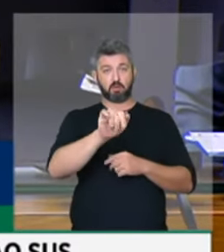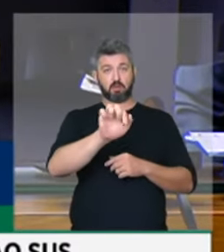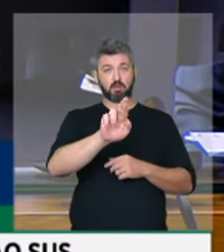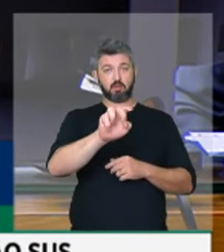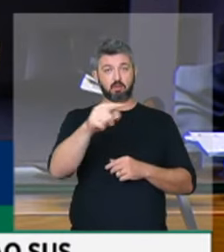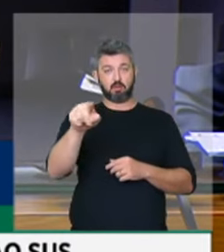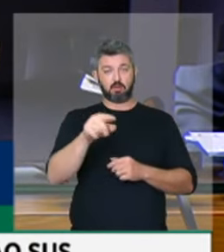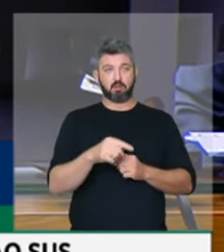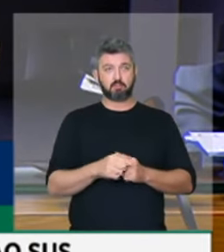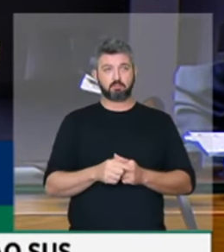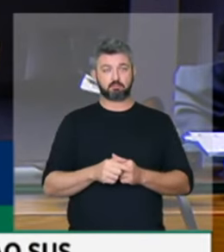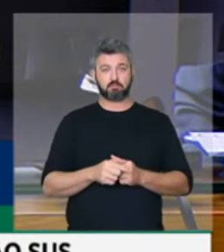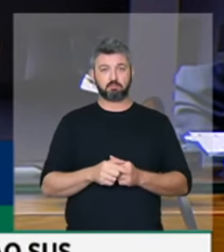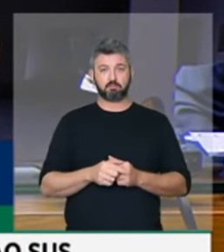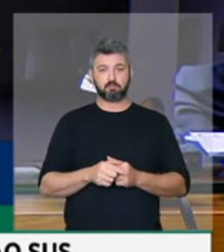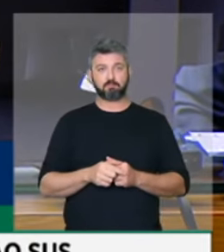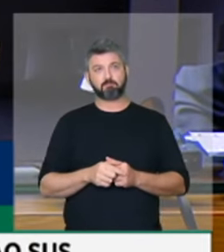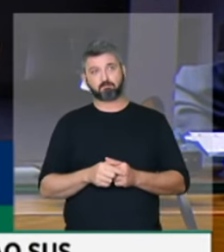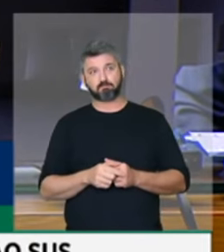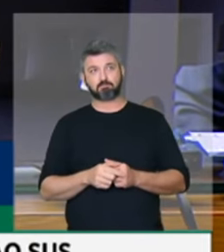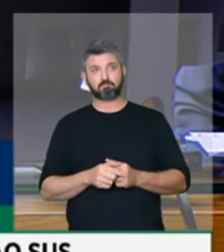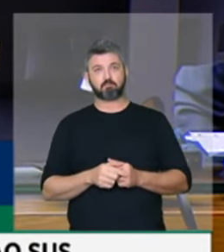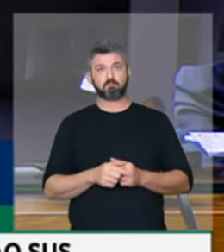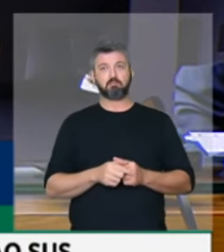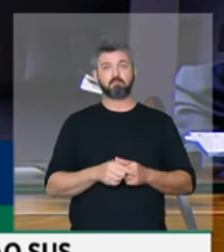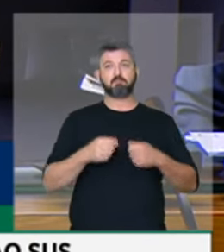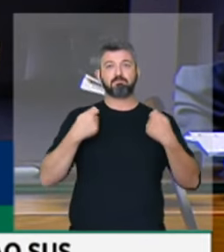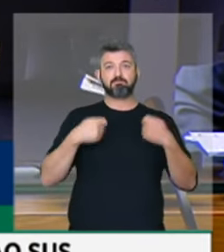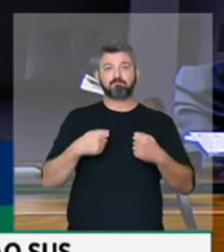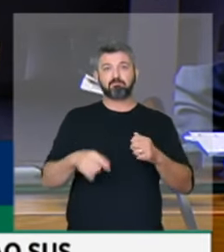AO RELATOR, DEPUTADO HIRAN, QUE EU PRECISO DO TEXTO COMO VAI FICAR. ENTÃO VAMOS OUVIR ALGUNS LÍDERES, DEPUTADO